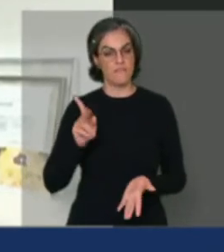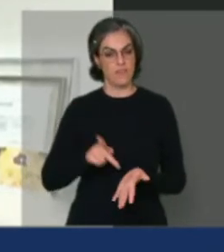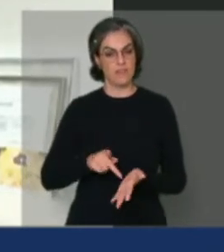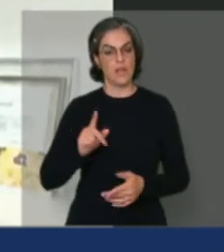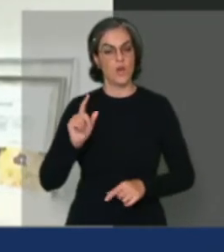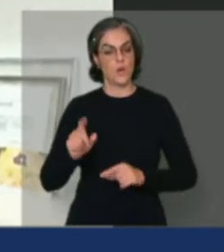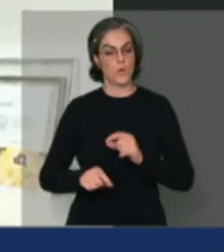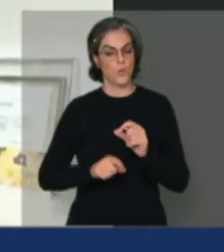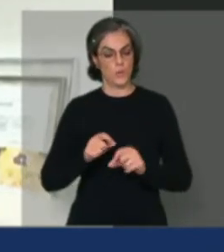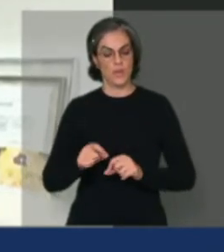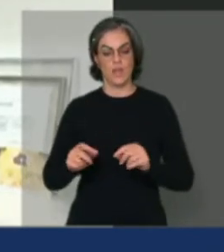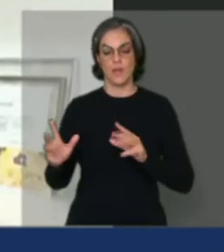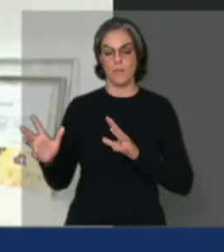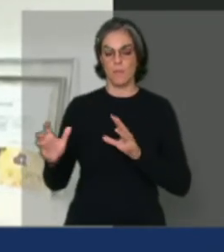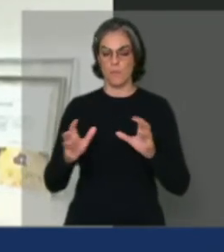É O CONFLITO, O CAOS, QUE É